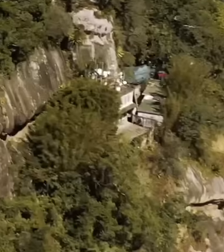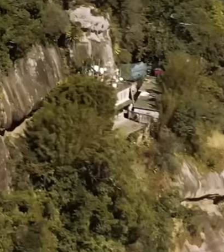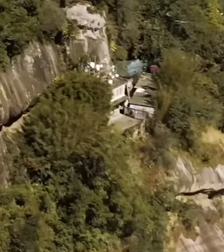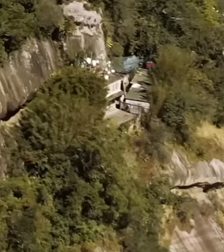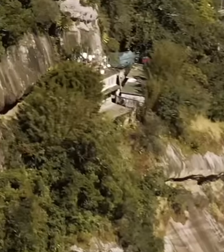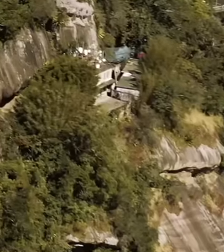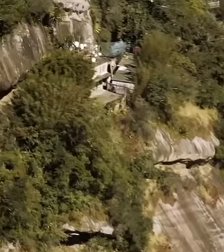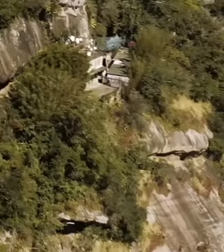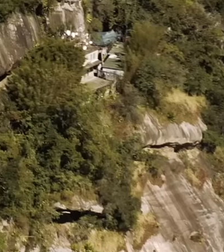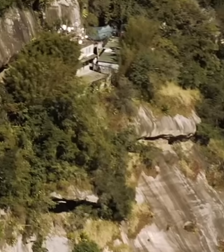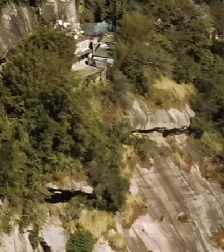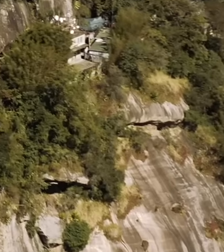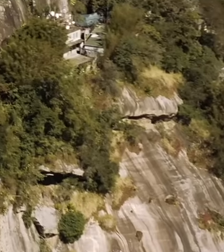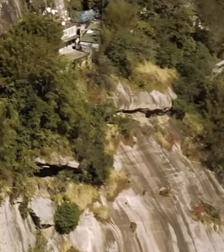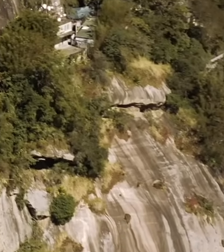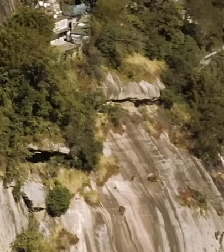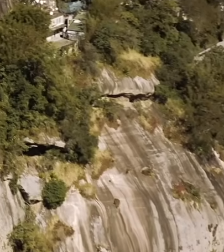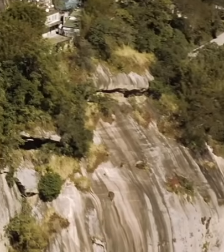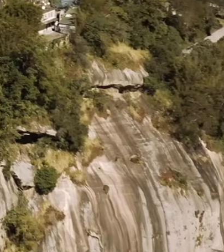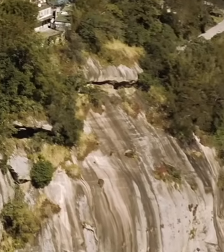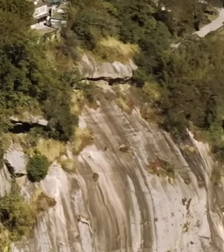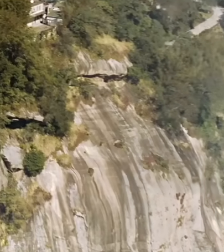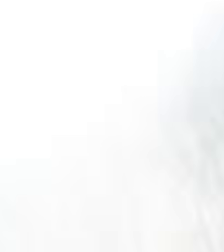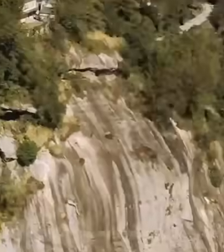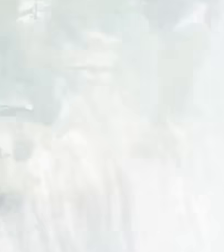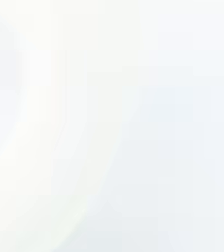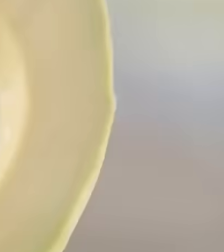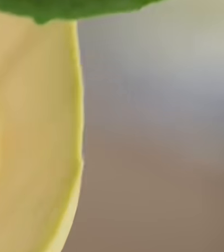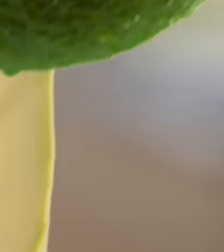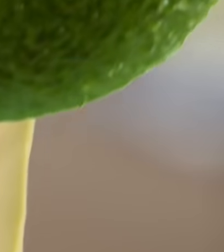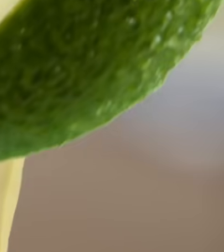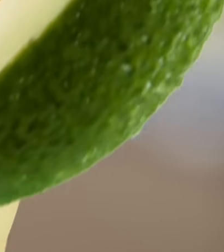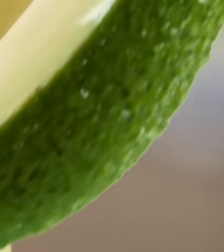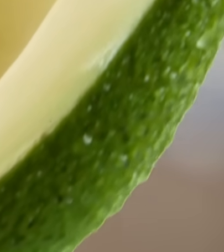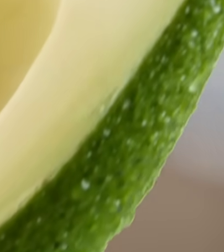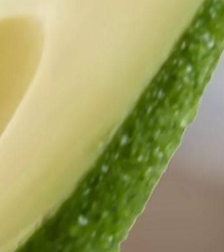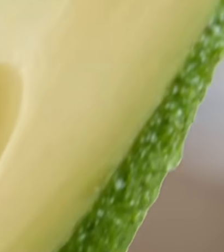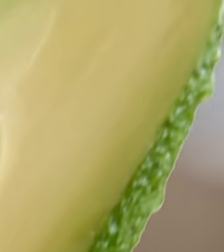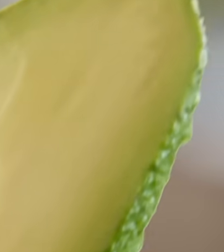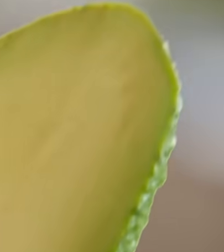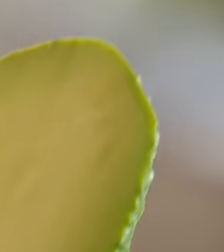Más de 200 millones de brasileños tendrán acceso al mejor aguacate del mundo. Las autoridades